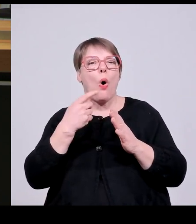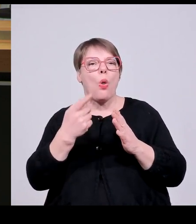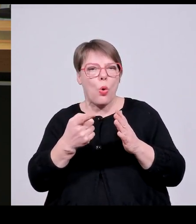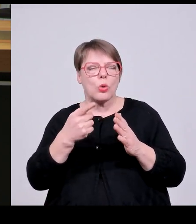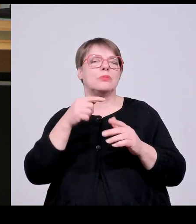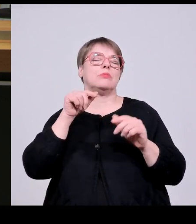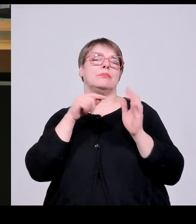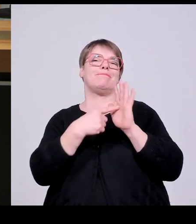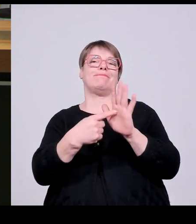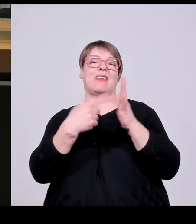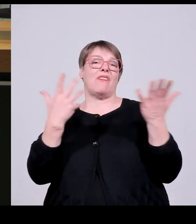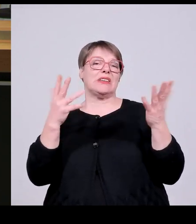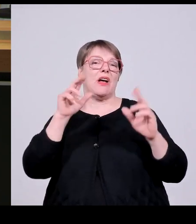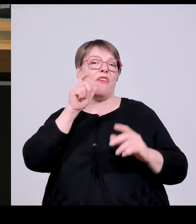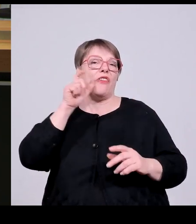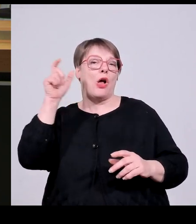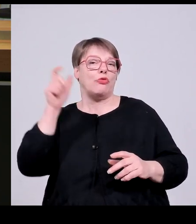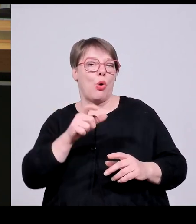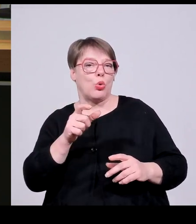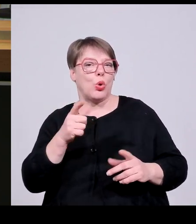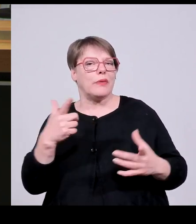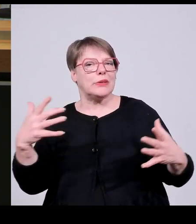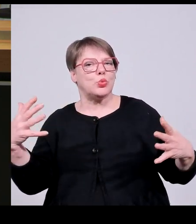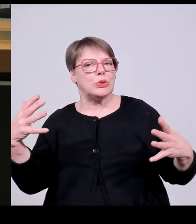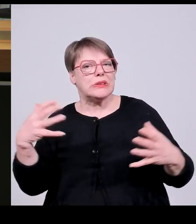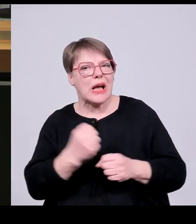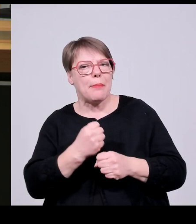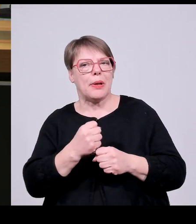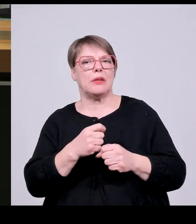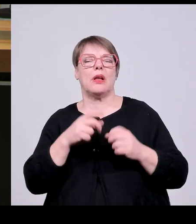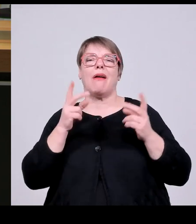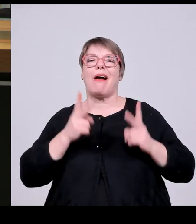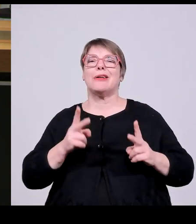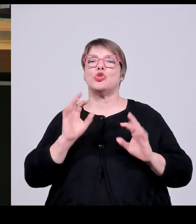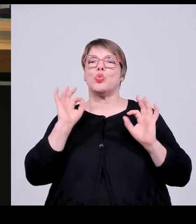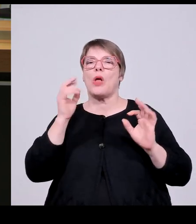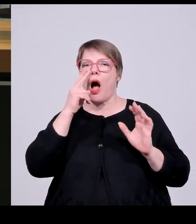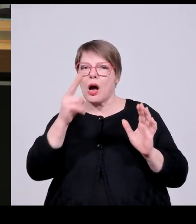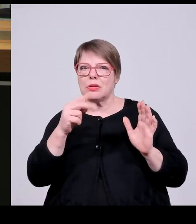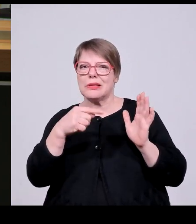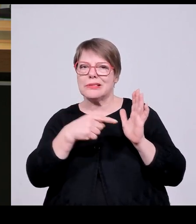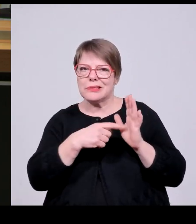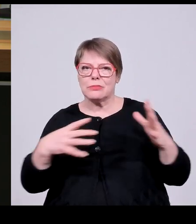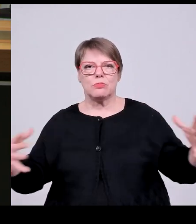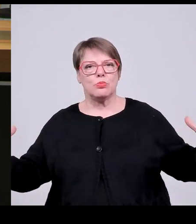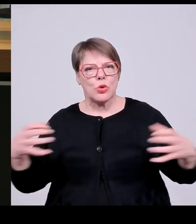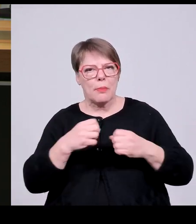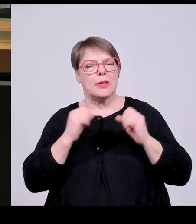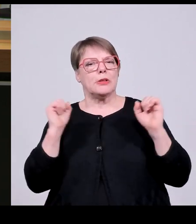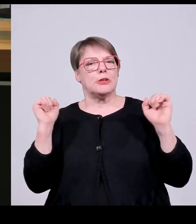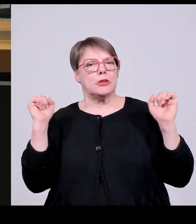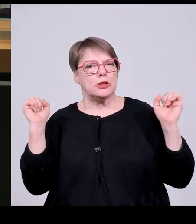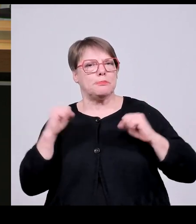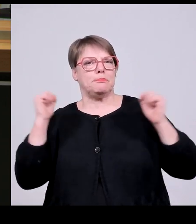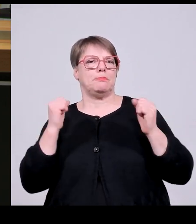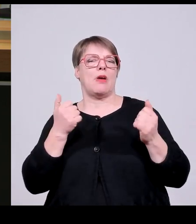Aber da das angekündigte Gutachten zur Frage der Bezirktsamts-Mitglieder auch vom DPD erst noch kommt, ist für meine Fraktion klar: